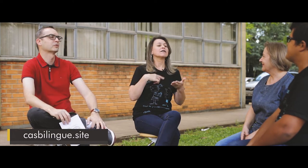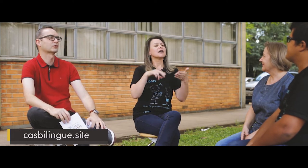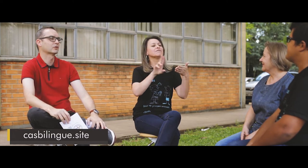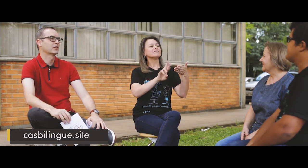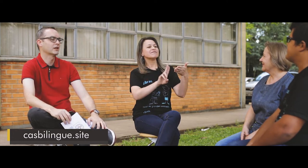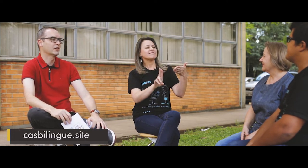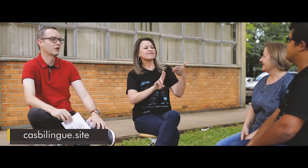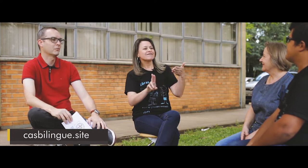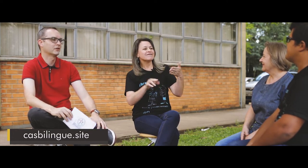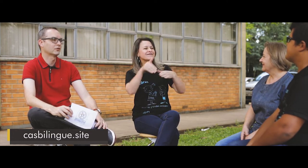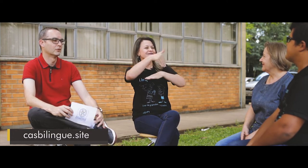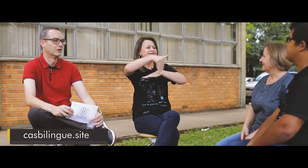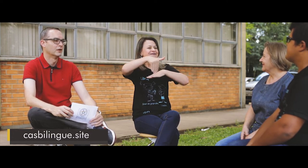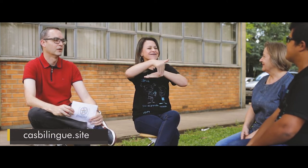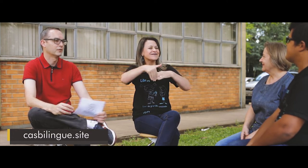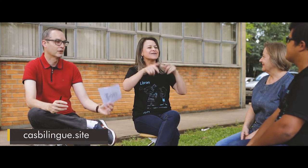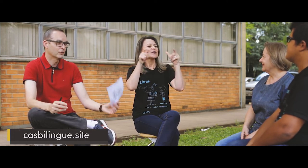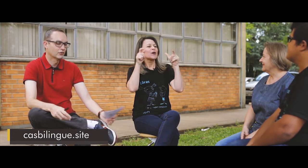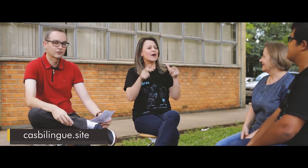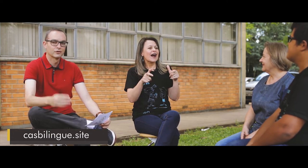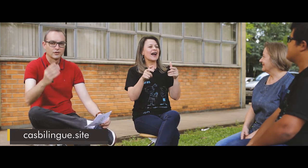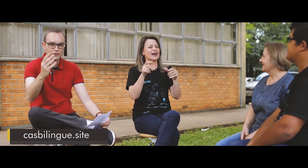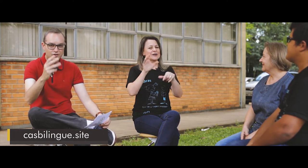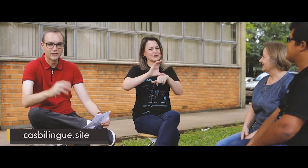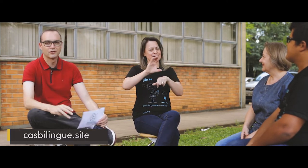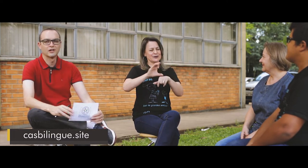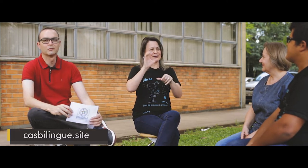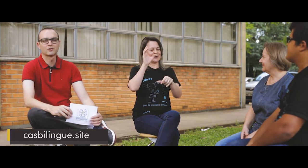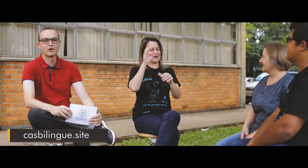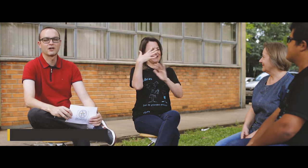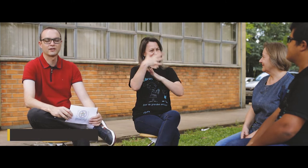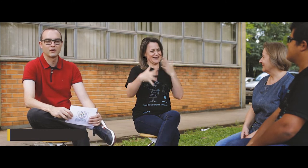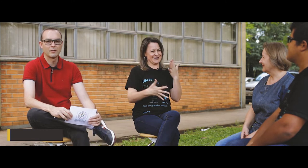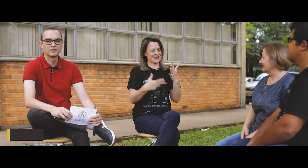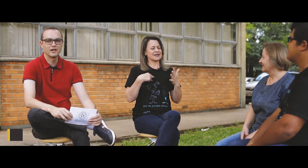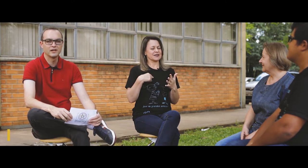professor Eliel mencionou. Fiquem conosco, nós já retornamos com a nossa websérie